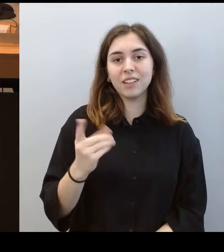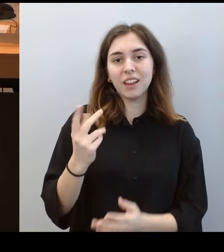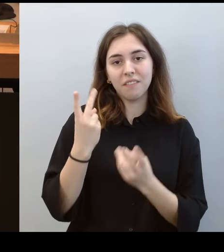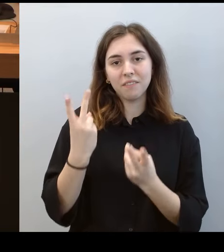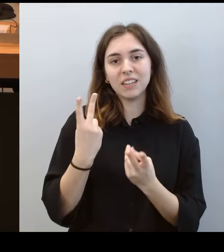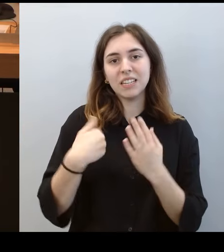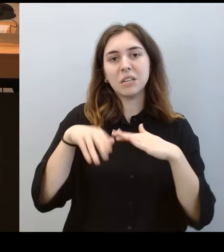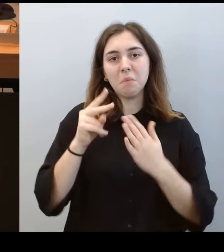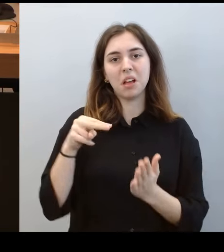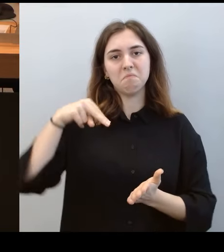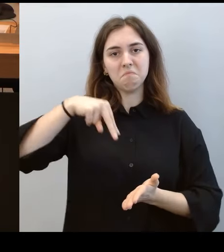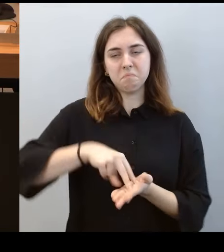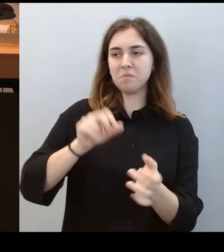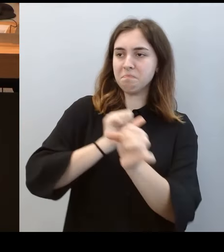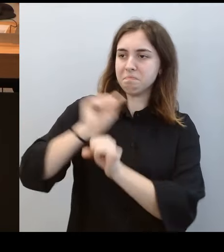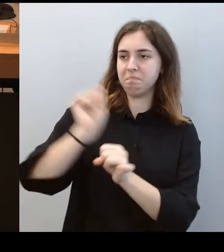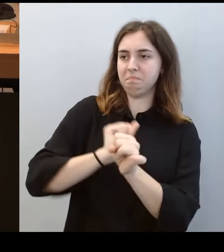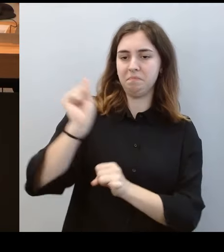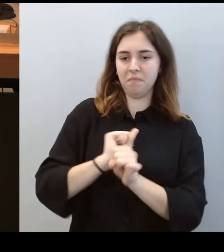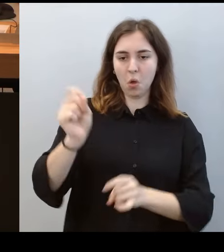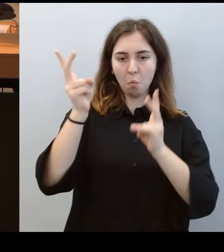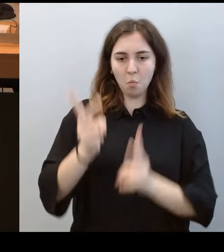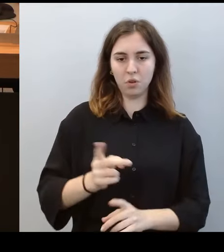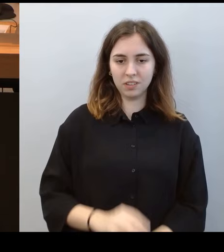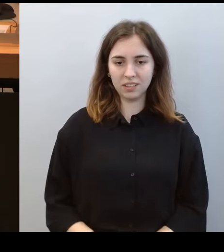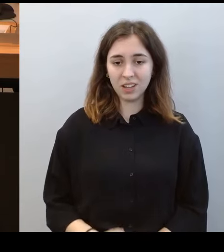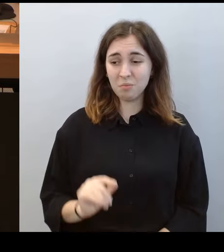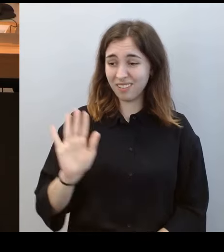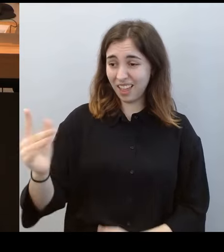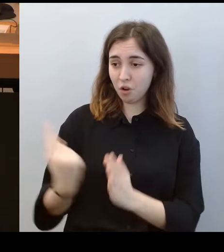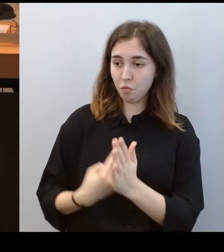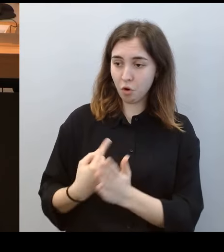und nicht die Forderungen zu übernehmen, liebe CDU, also machen Sie das wenigstens hier.